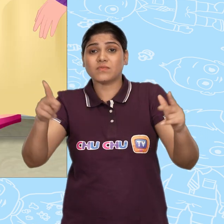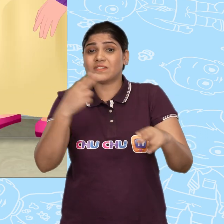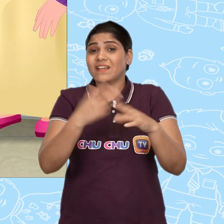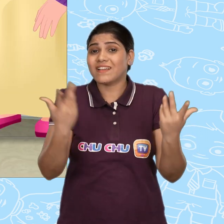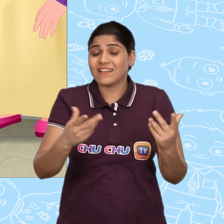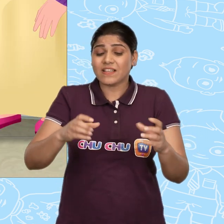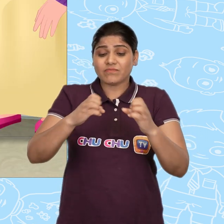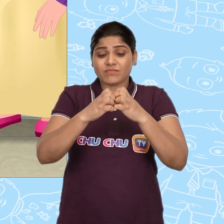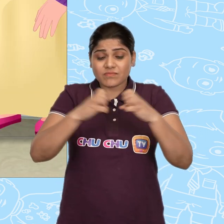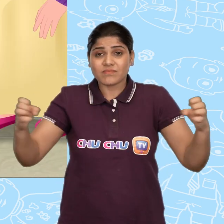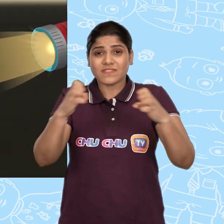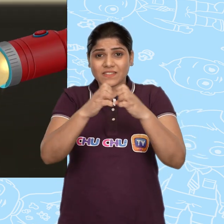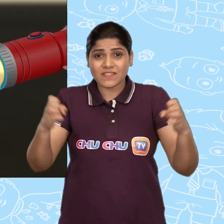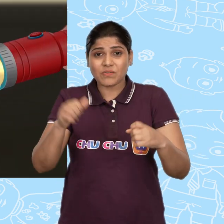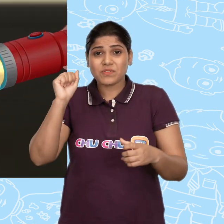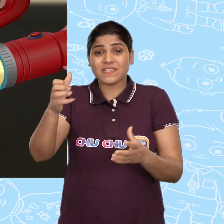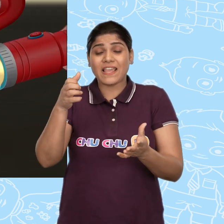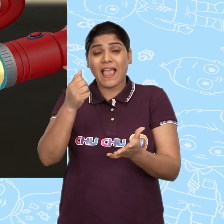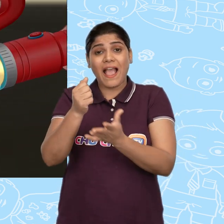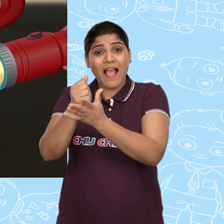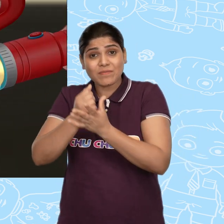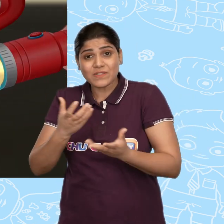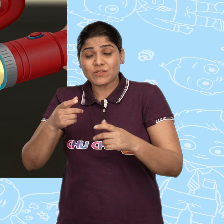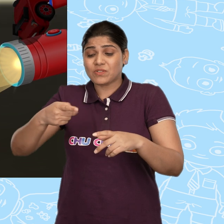उसकी मदद से उसने सुई को उठा लिया